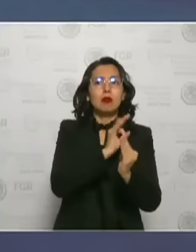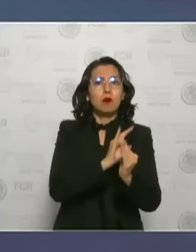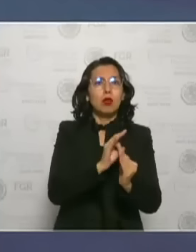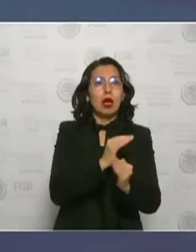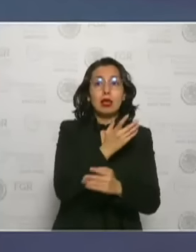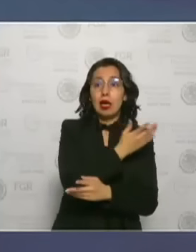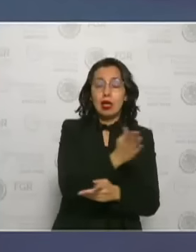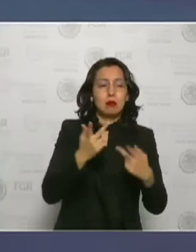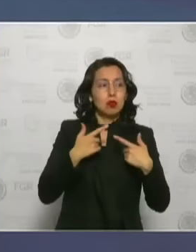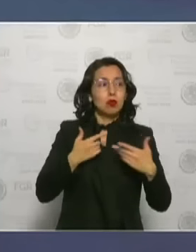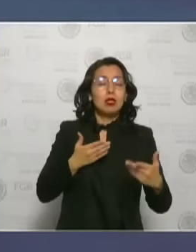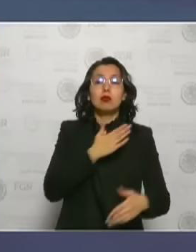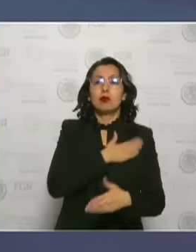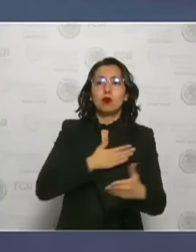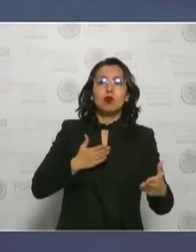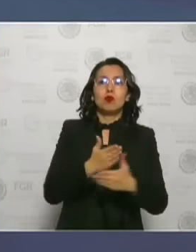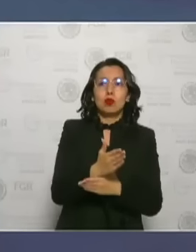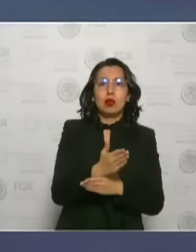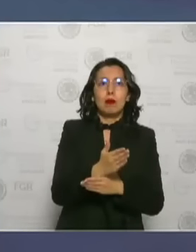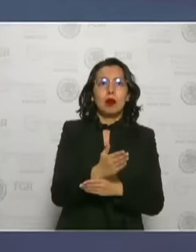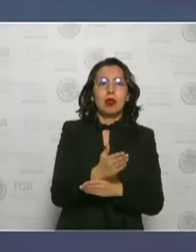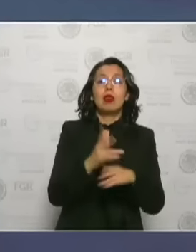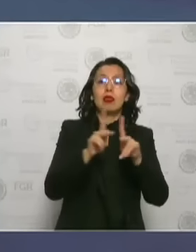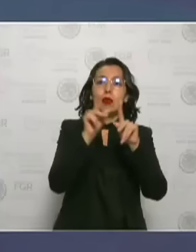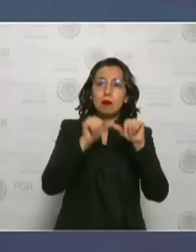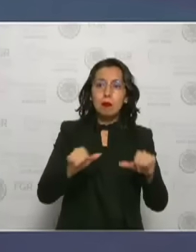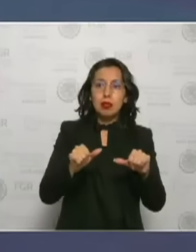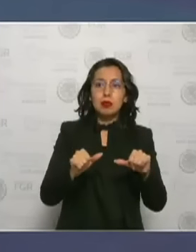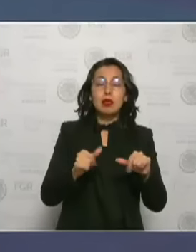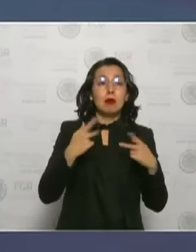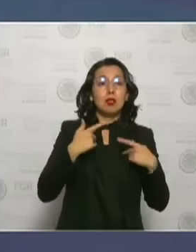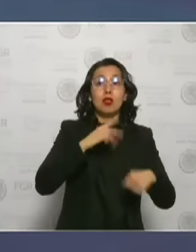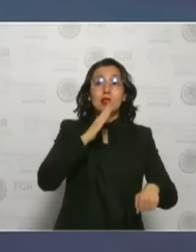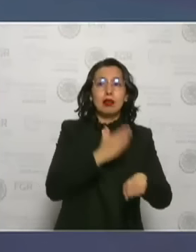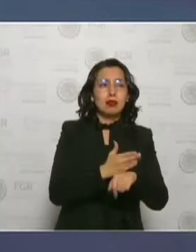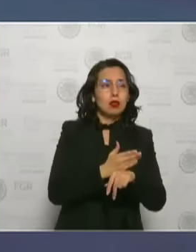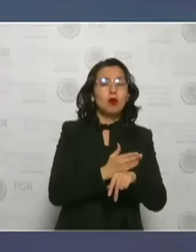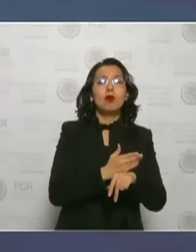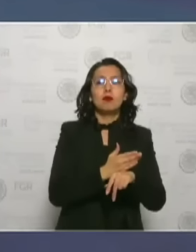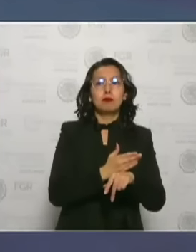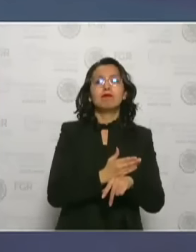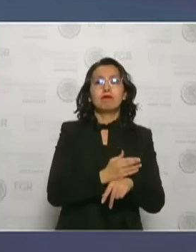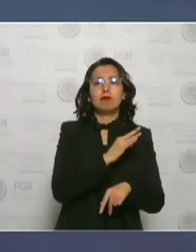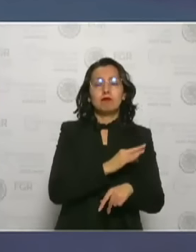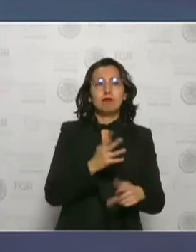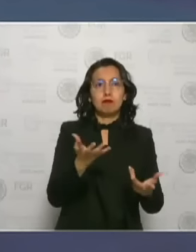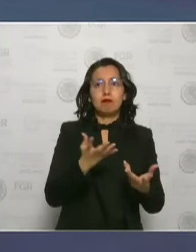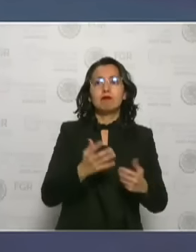acabar con la impunidad y obtener la paz de nuestro maravilloso México. Todas y todas